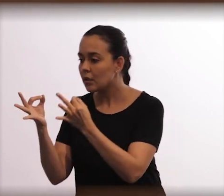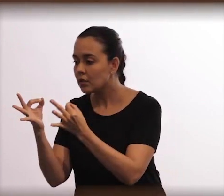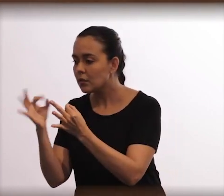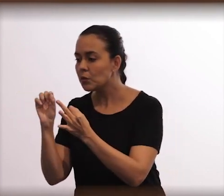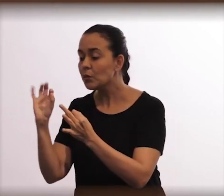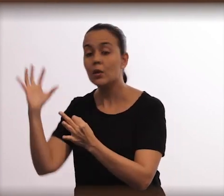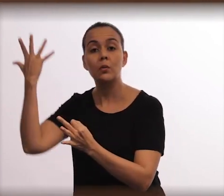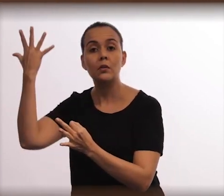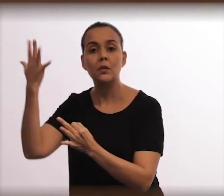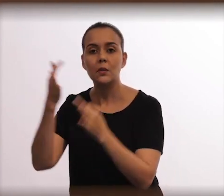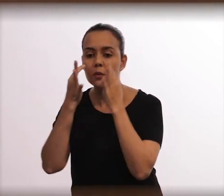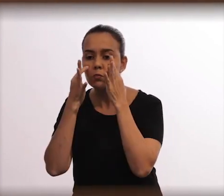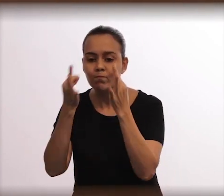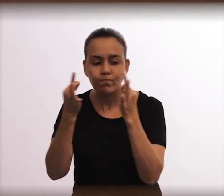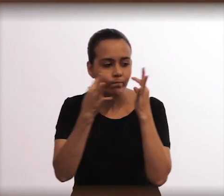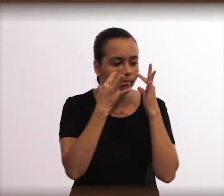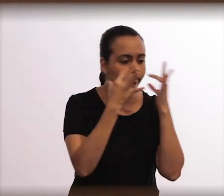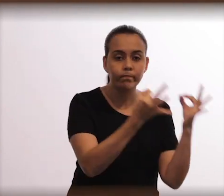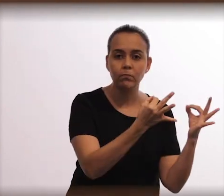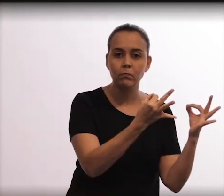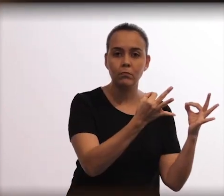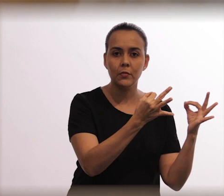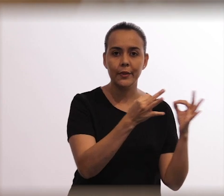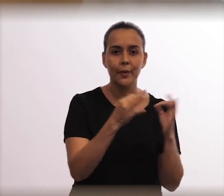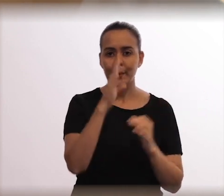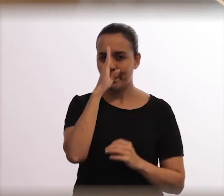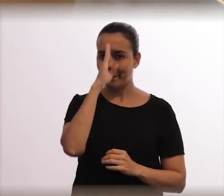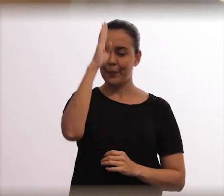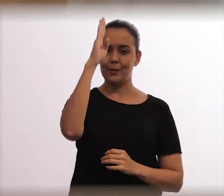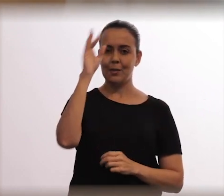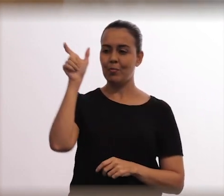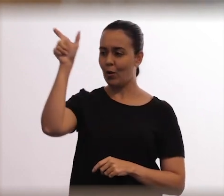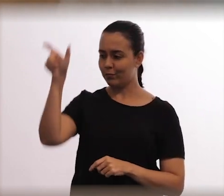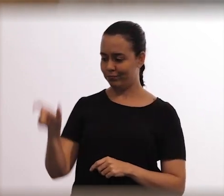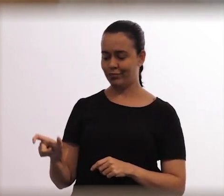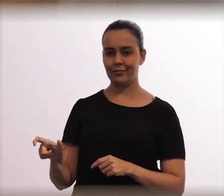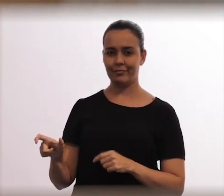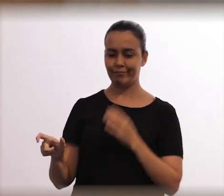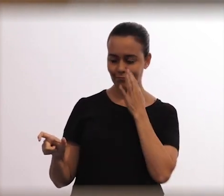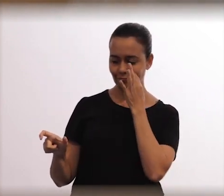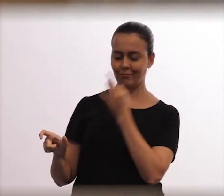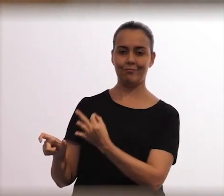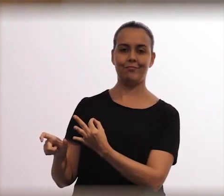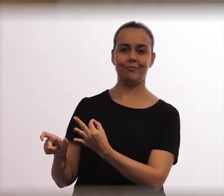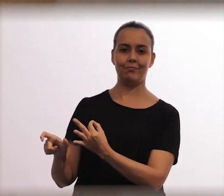e mais do que tudo, a escuta do sujeito, que está nessa cidade, que está nessa situação.